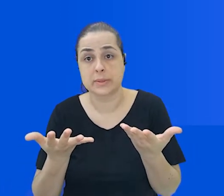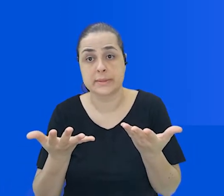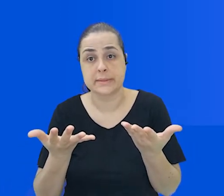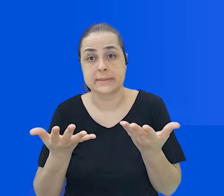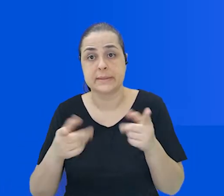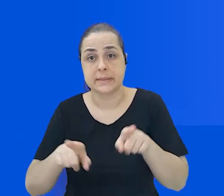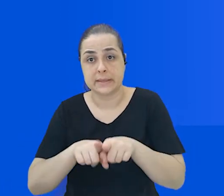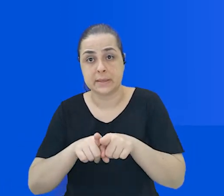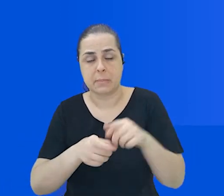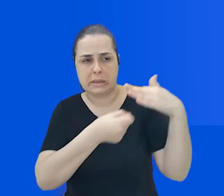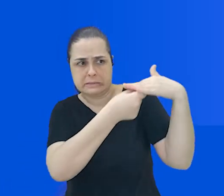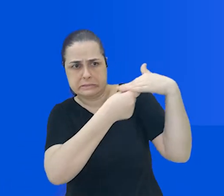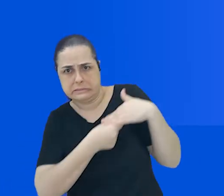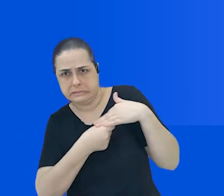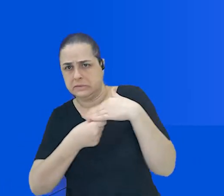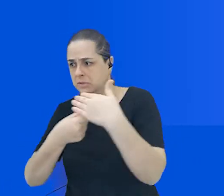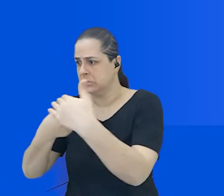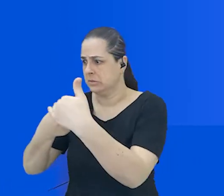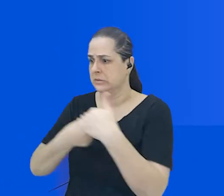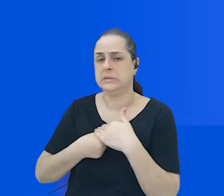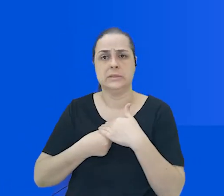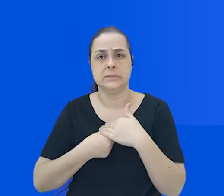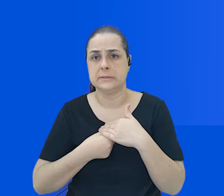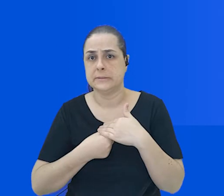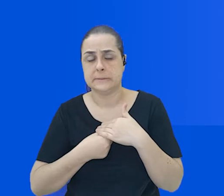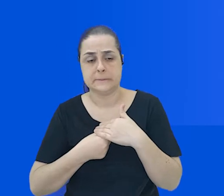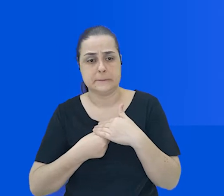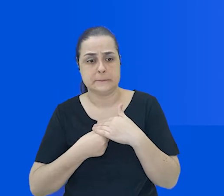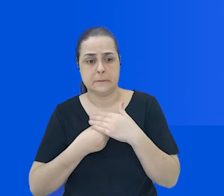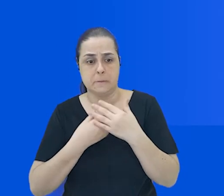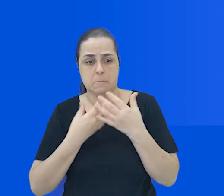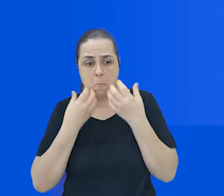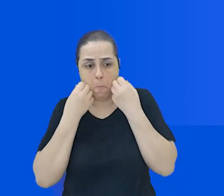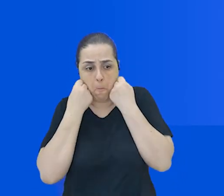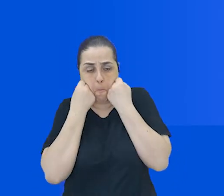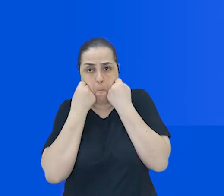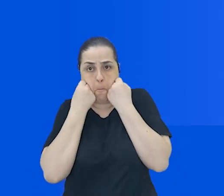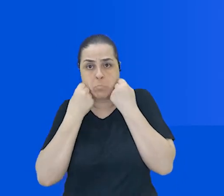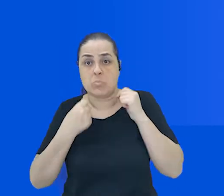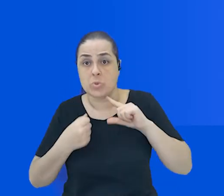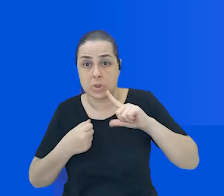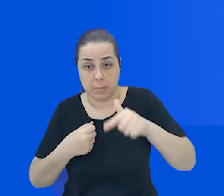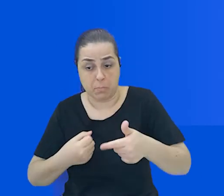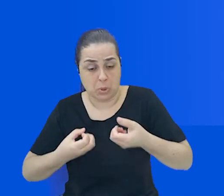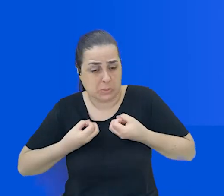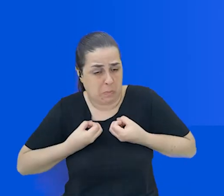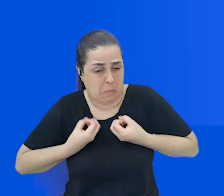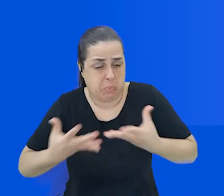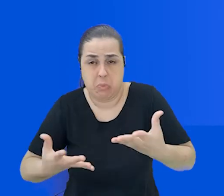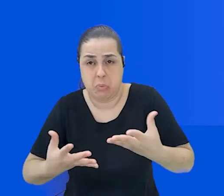e não consegue de alguma maneira elaborar aquilo. Acaba tendo falas mais violentas, falas mais excludentes